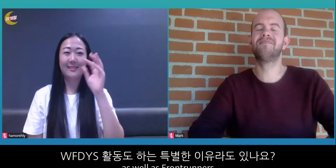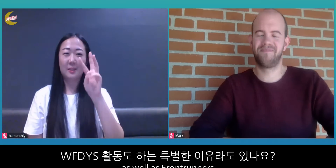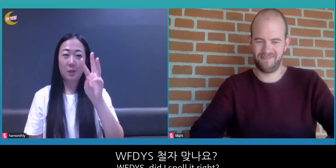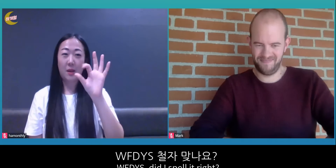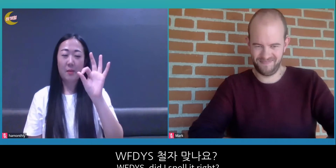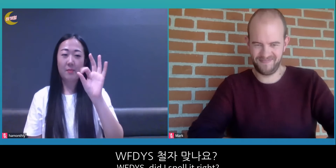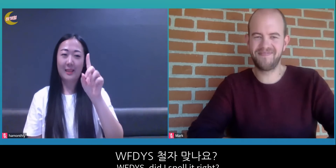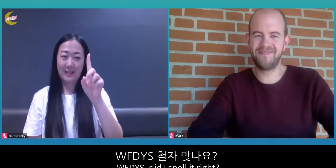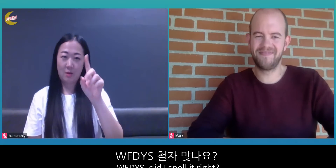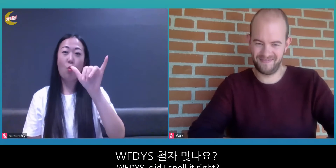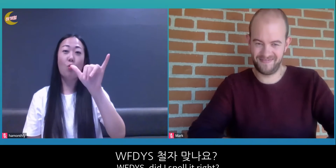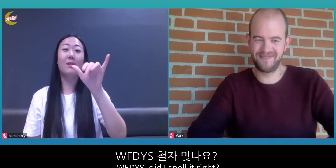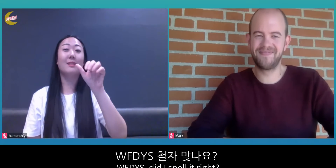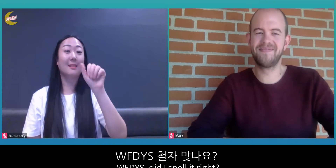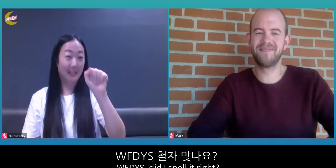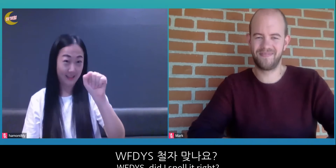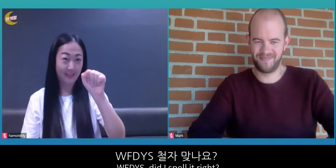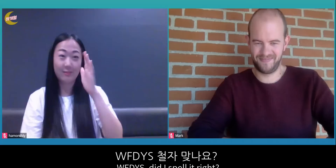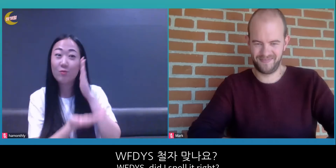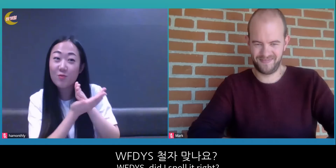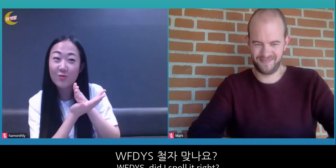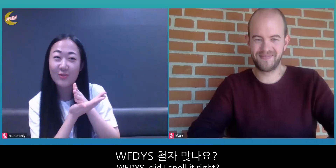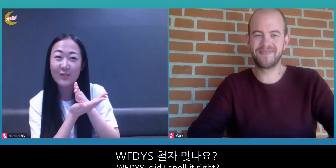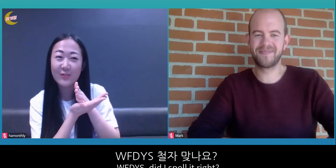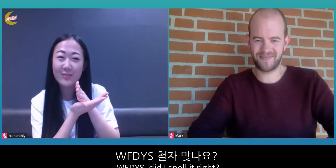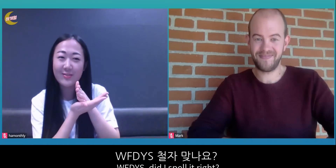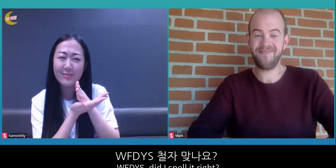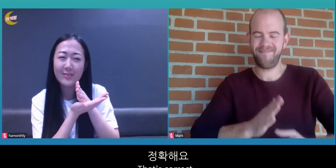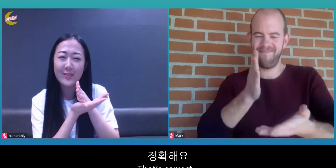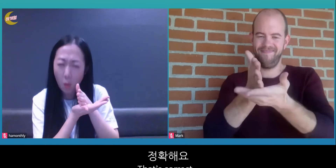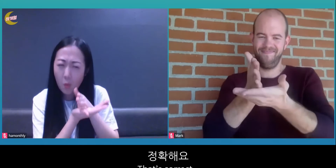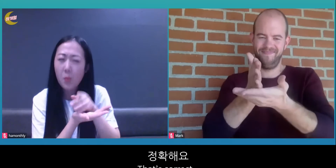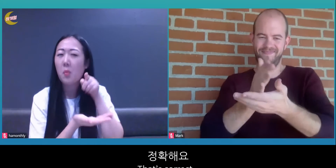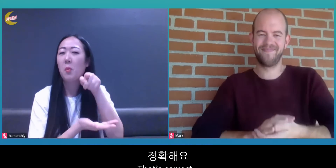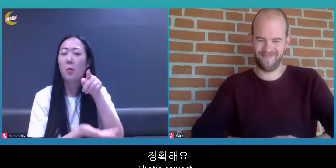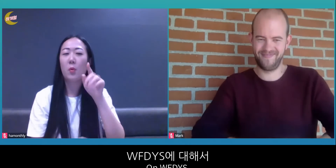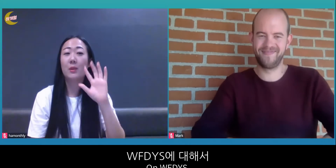WFDYS、私はそれを正しく綴りましたか？ そのとおりです。